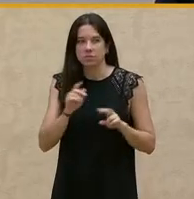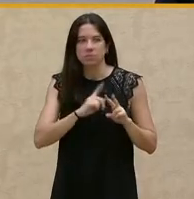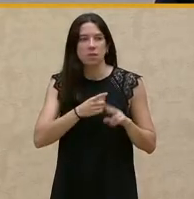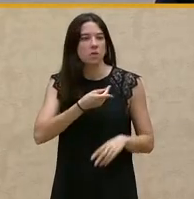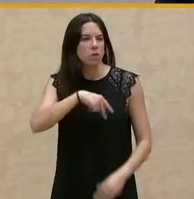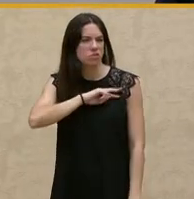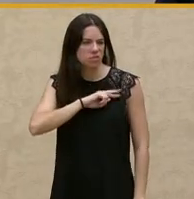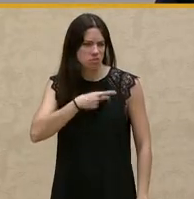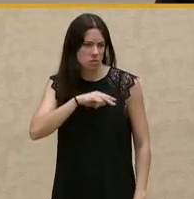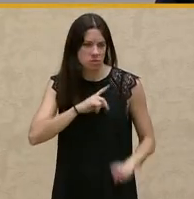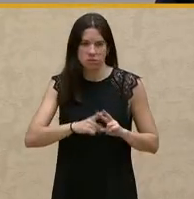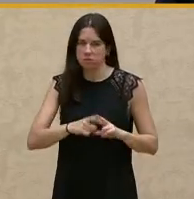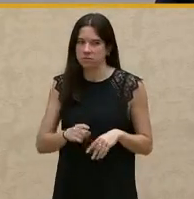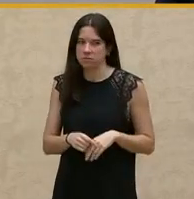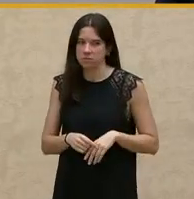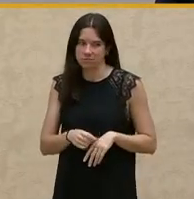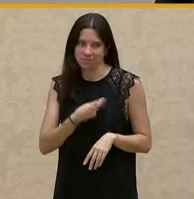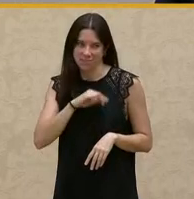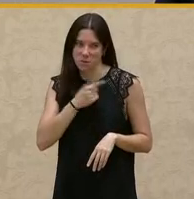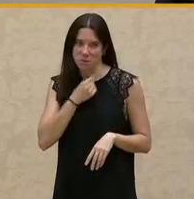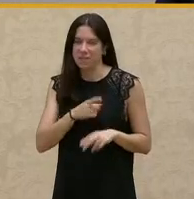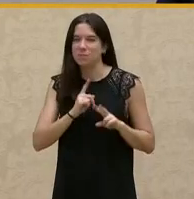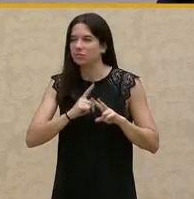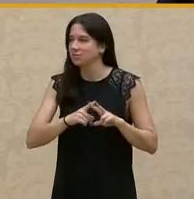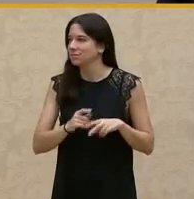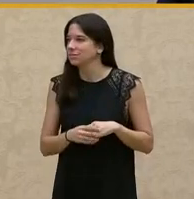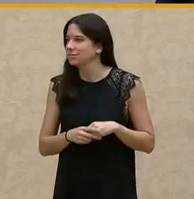que nos parece, a nuestro entender, muy experta en discapacidad, también,